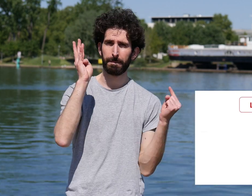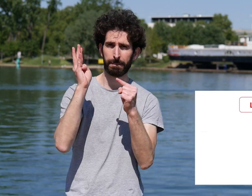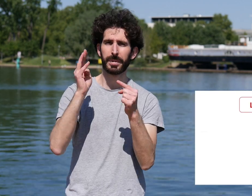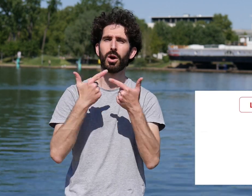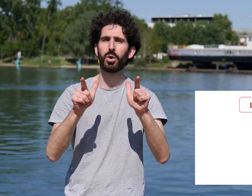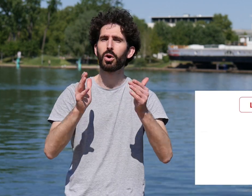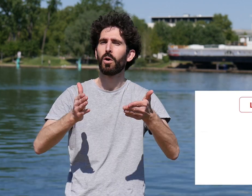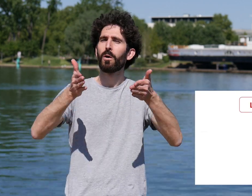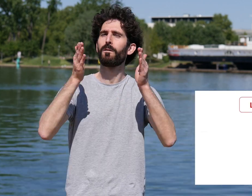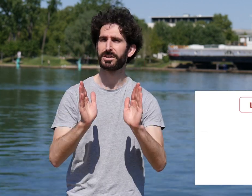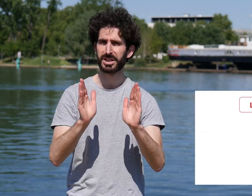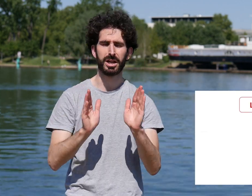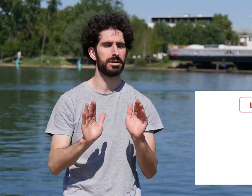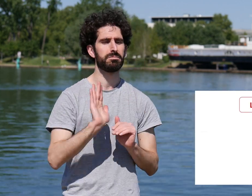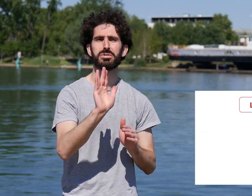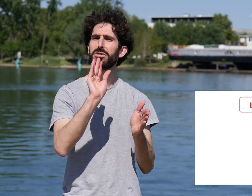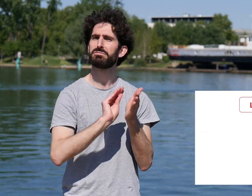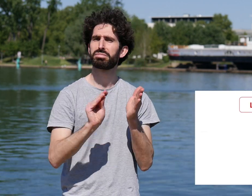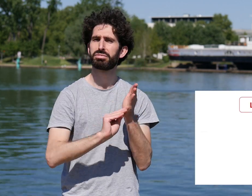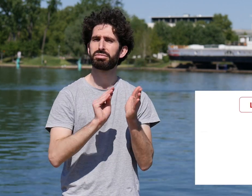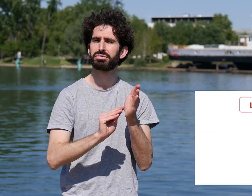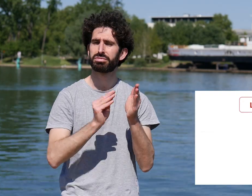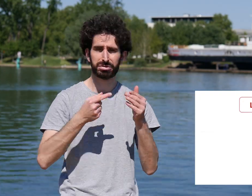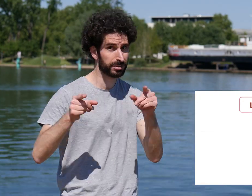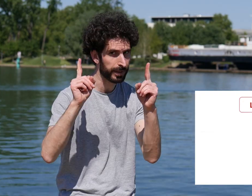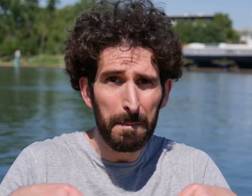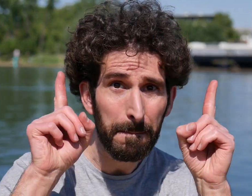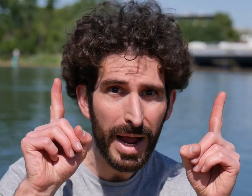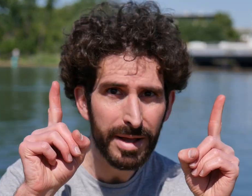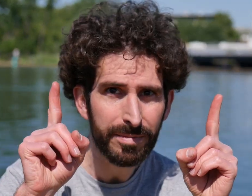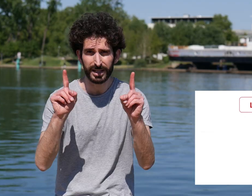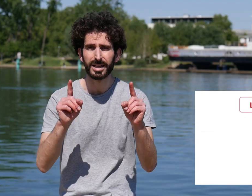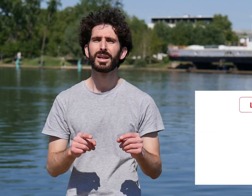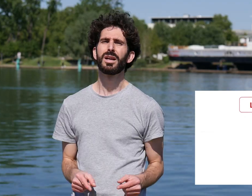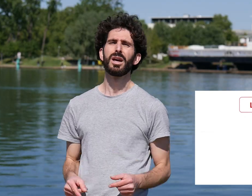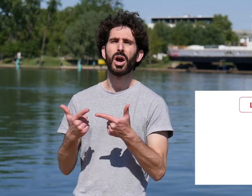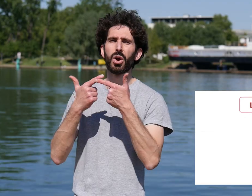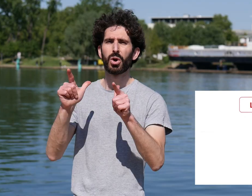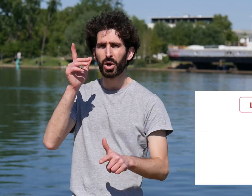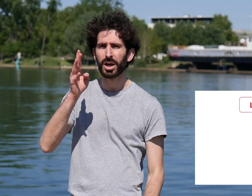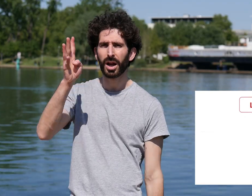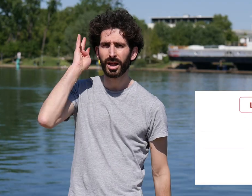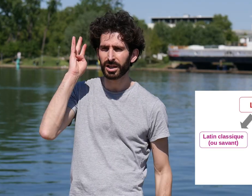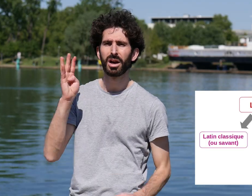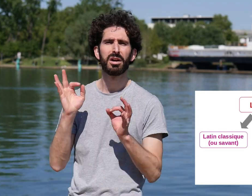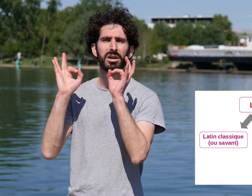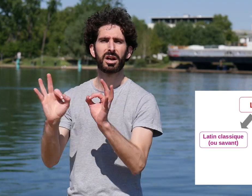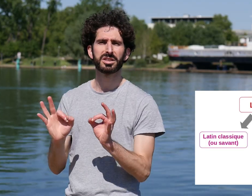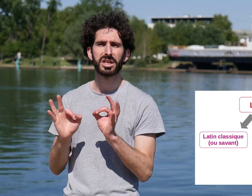C'est la langue officielle et écrite. Mais ! Le latin classique